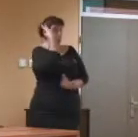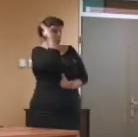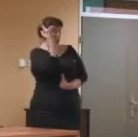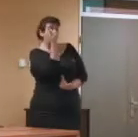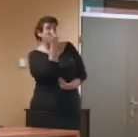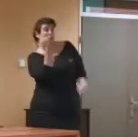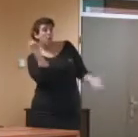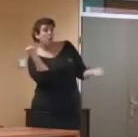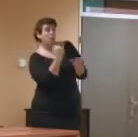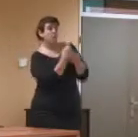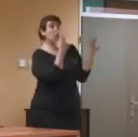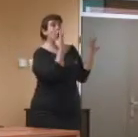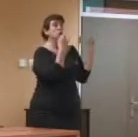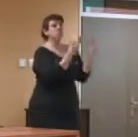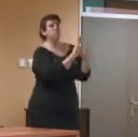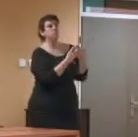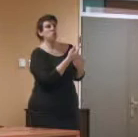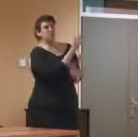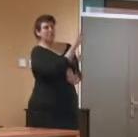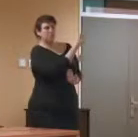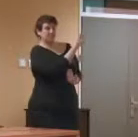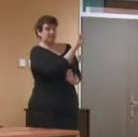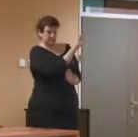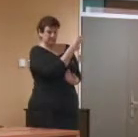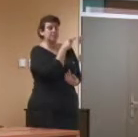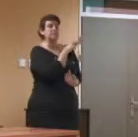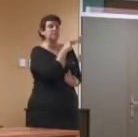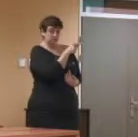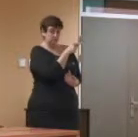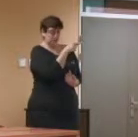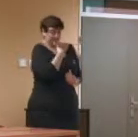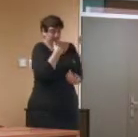pesetas a los 60 años, eso es lo que decía, pero